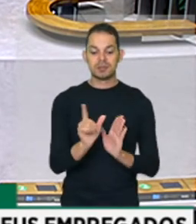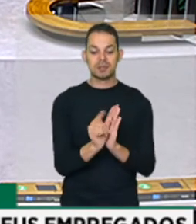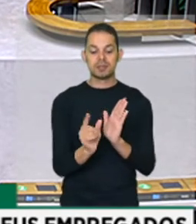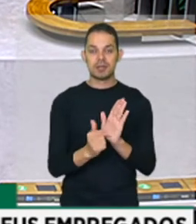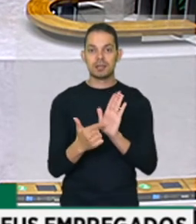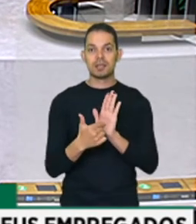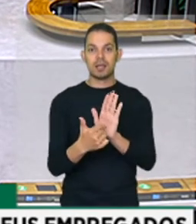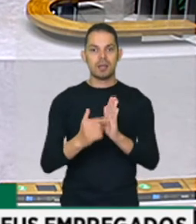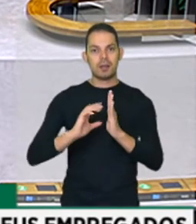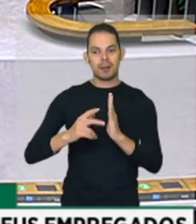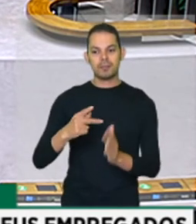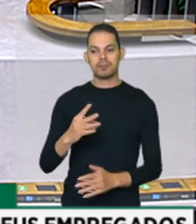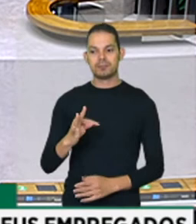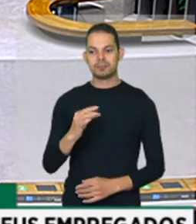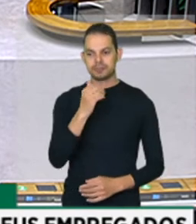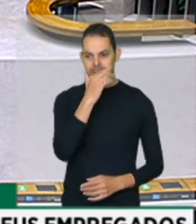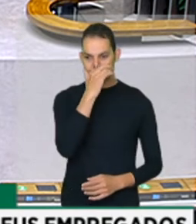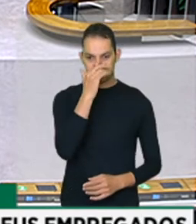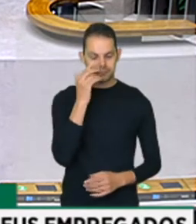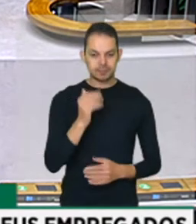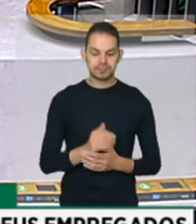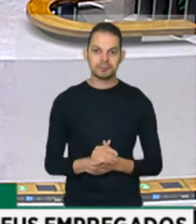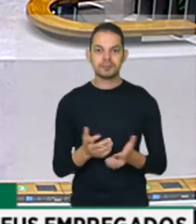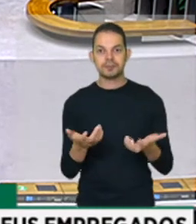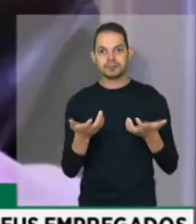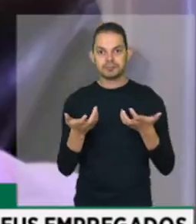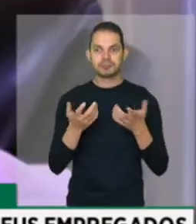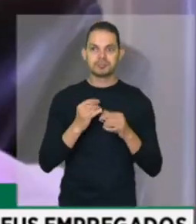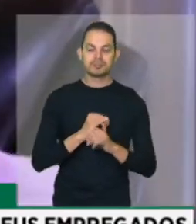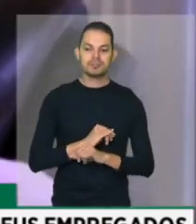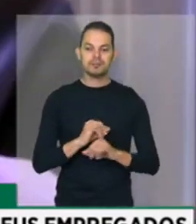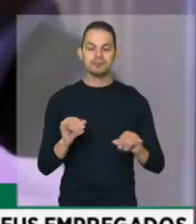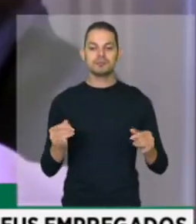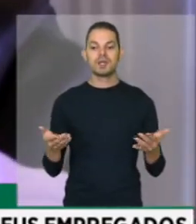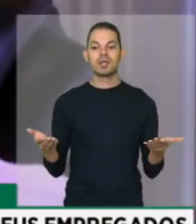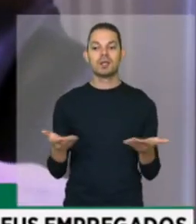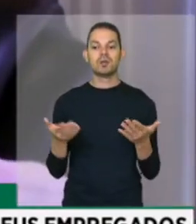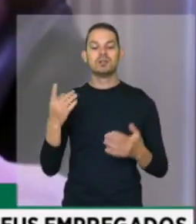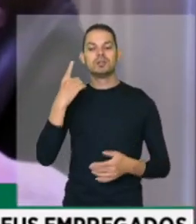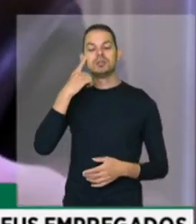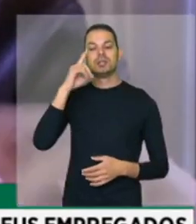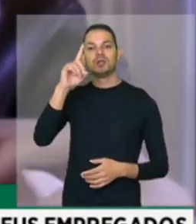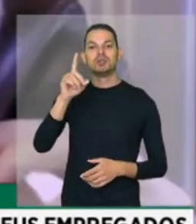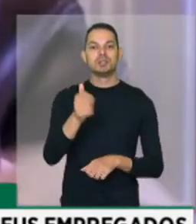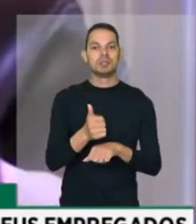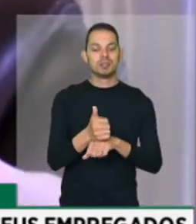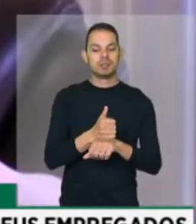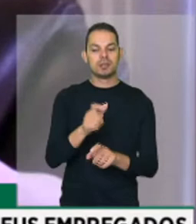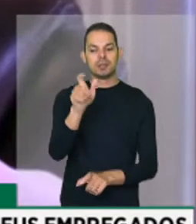PRESIDENTE DA CÂMARA DEVE ENCERRAR A VOTAÇÃO DESSE DESTAQUE APRESENTADO PELO PT. [DEPUTADO]: OBRIGADO, PRESIDENTE. EU GOSTARIA DE